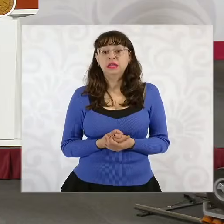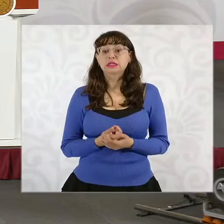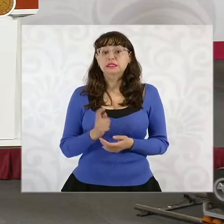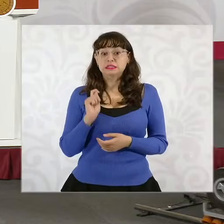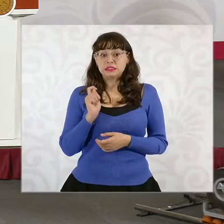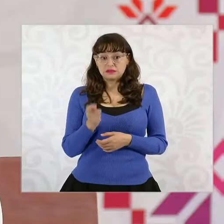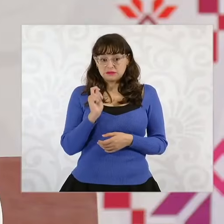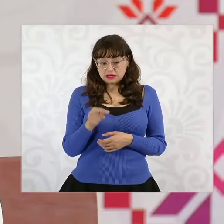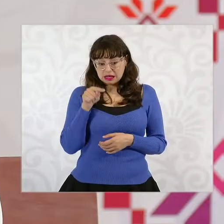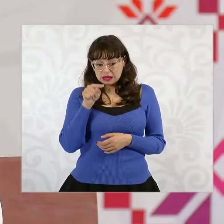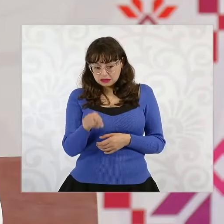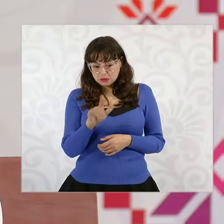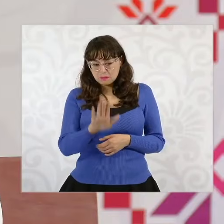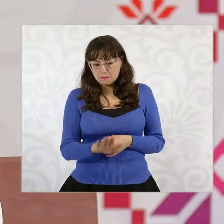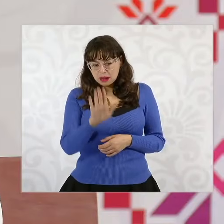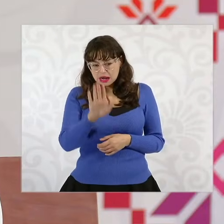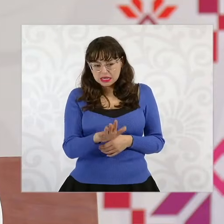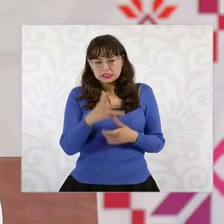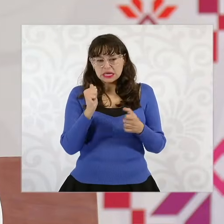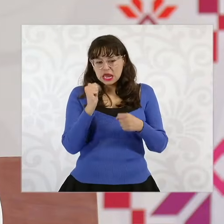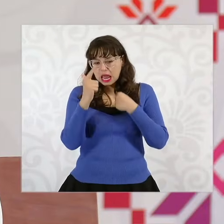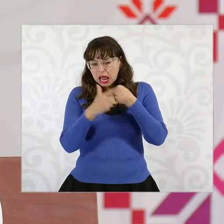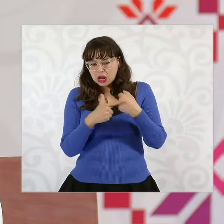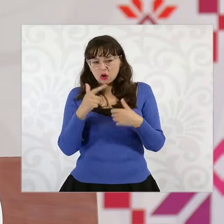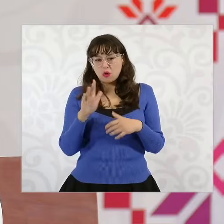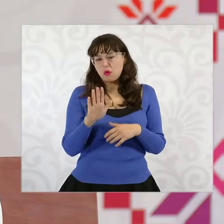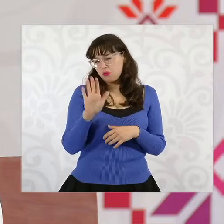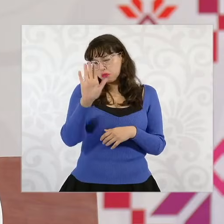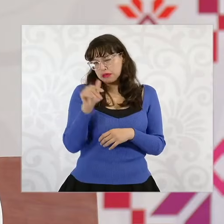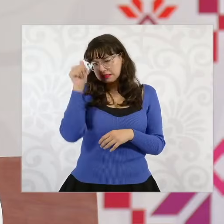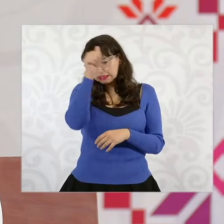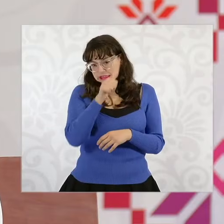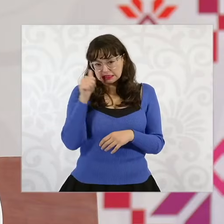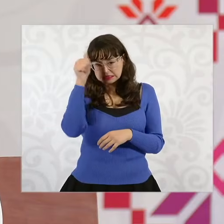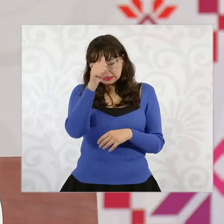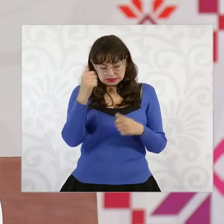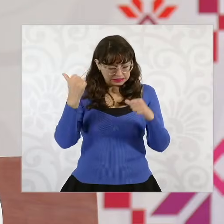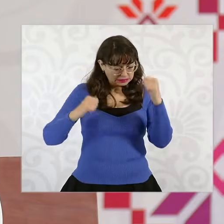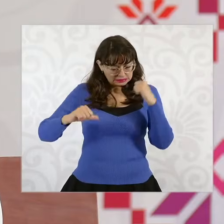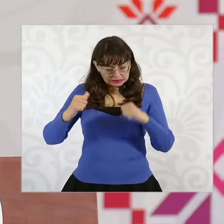y que las incisiones sobre su cuerpo sean referencias sagradas.